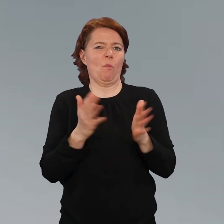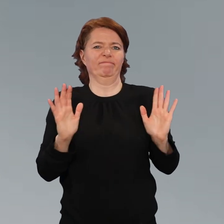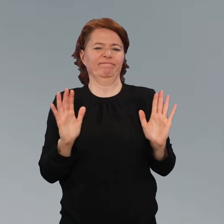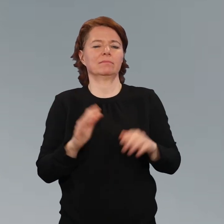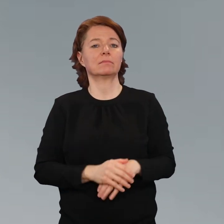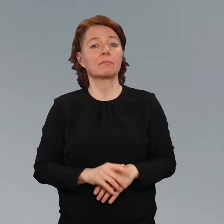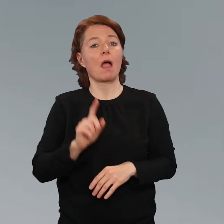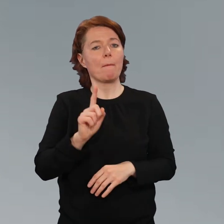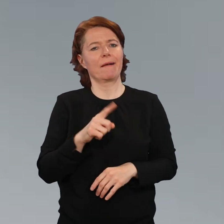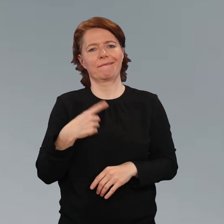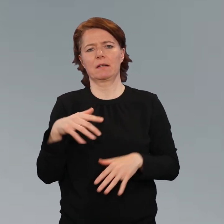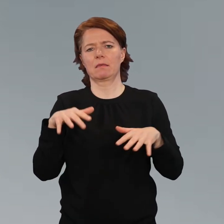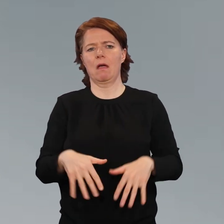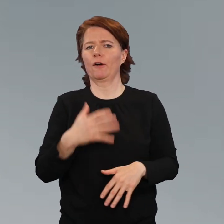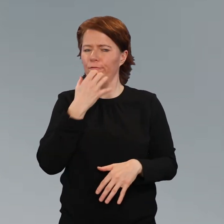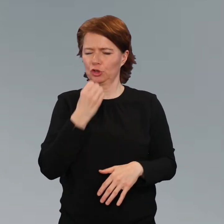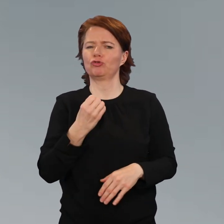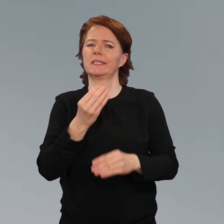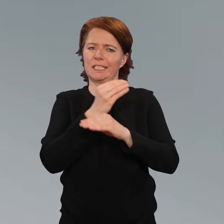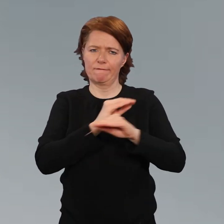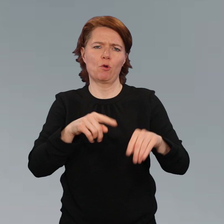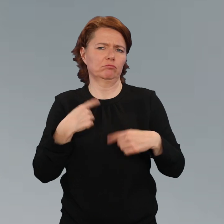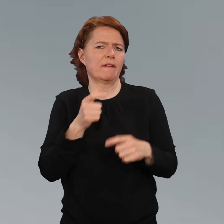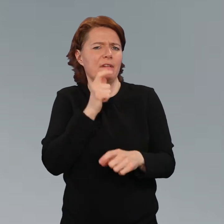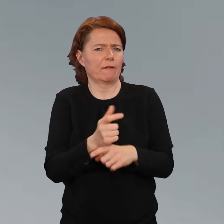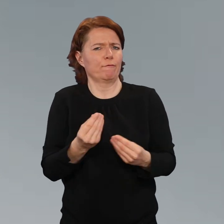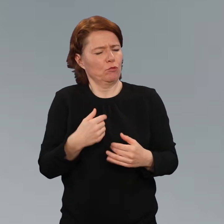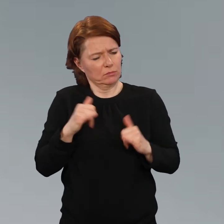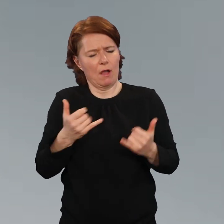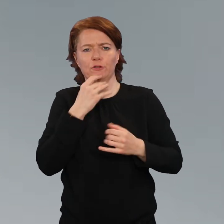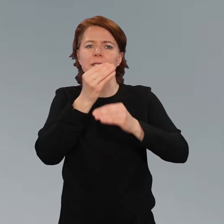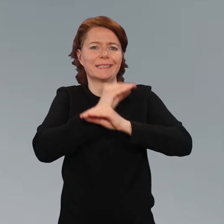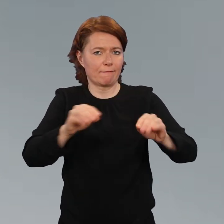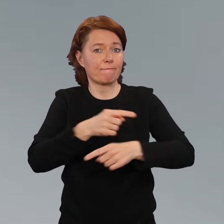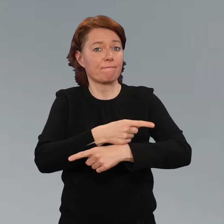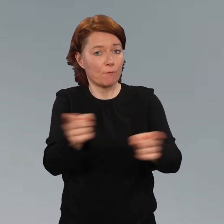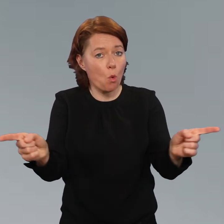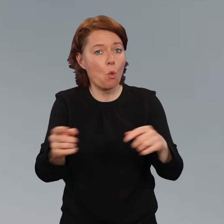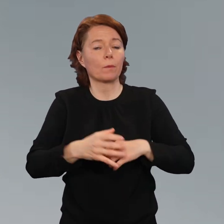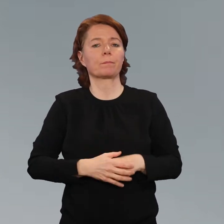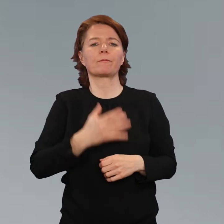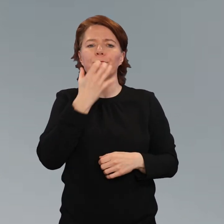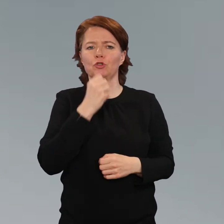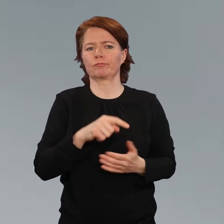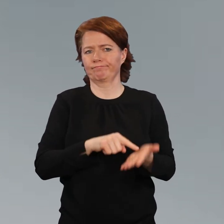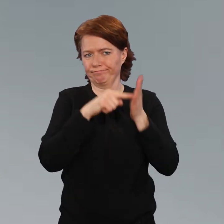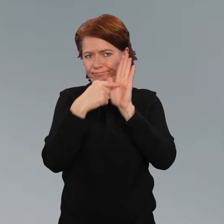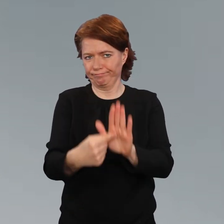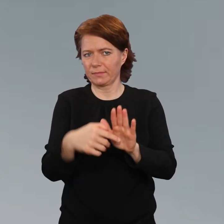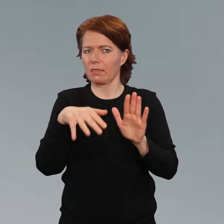Aber da wir es als unsere Verantwortung sehen, darüber zu informieren, möchten wir hier kurz ein